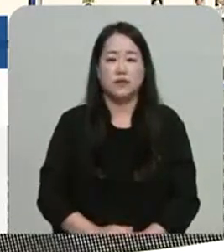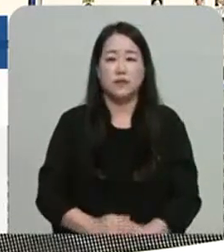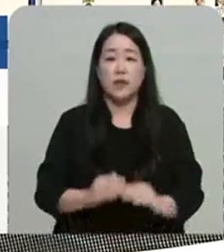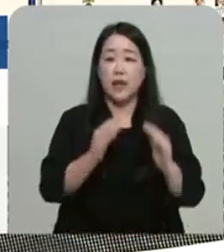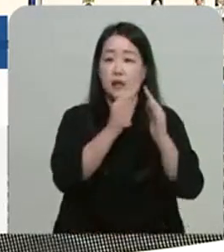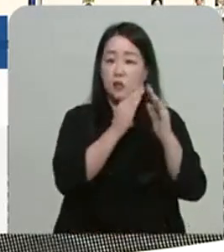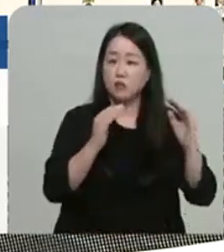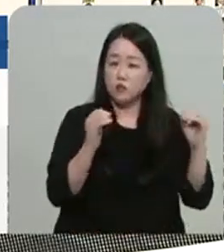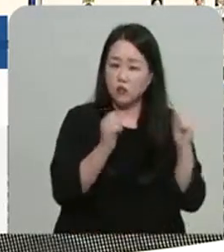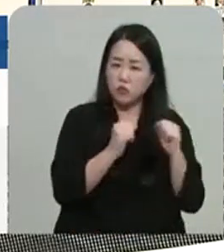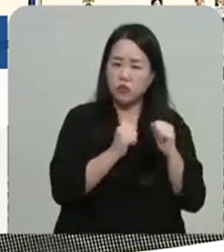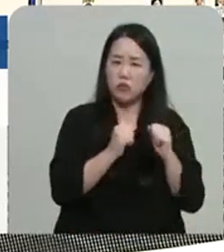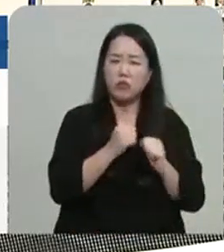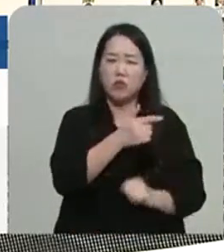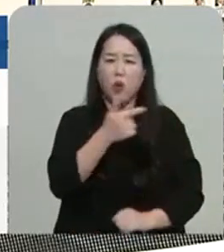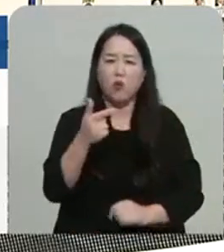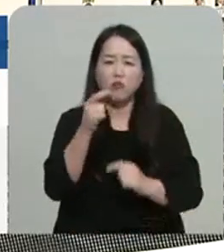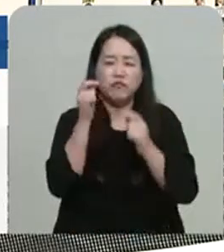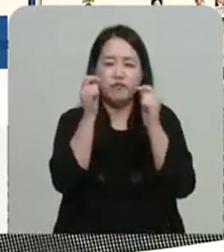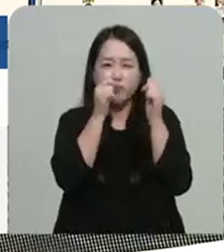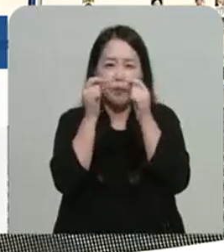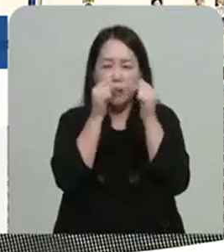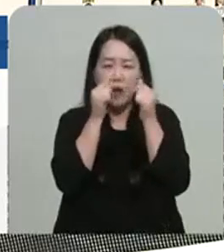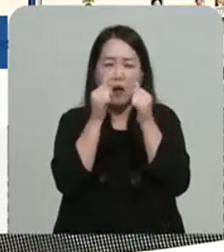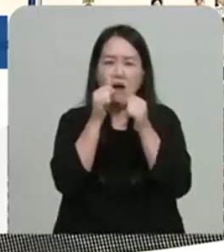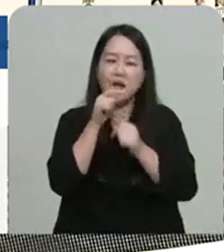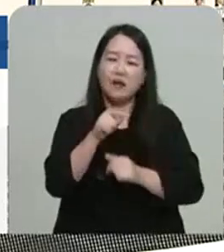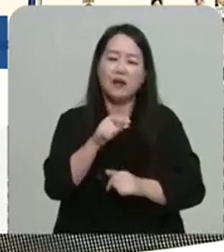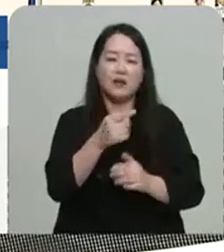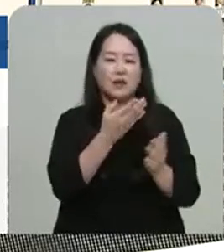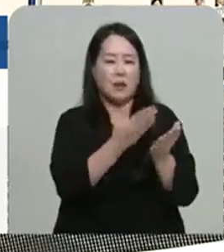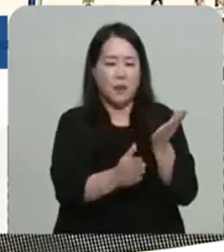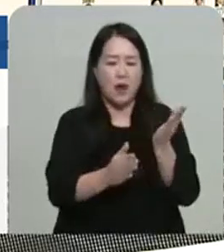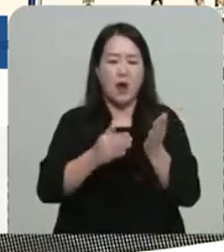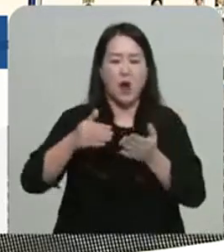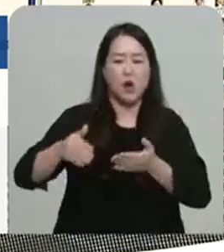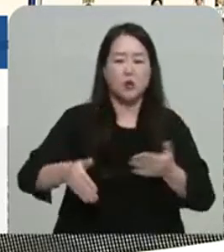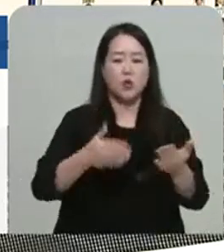눈치보기만 한다는 것은 좀 안 맞고 도지사도 엄연히 도민들이 뽑아서